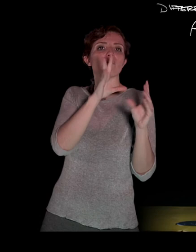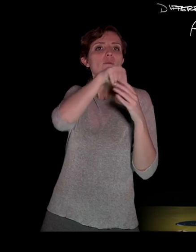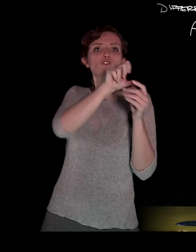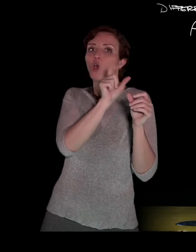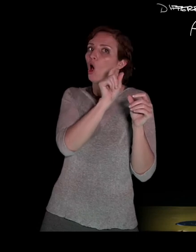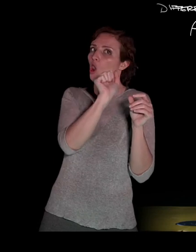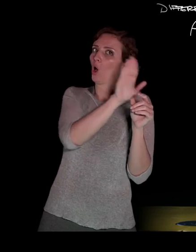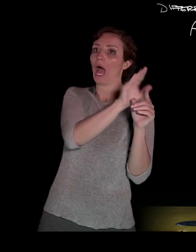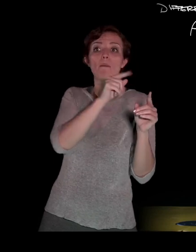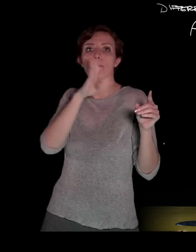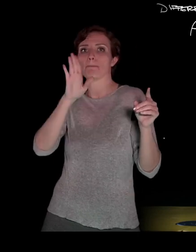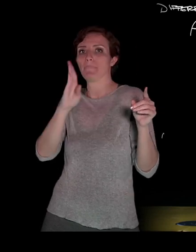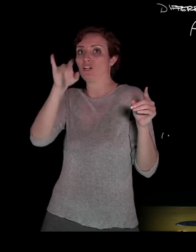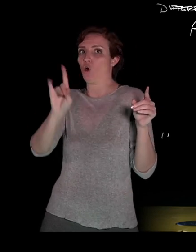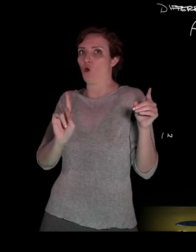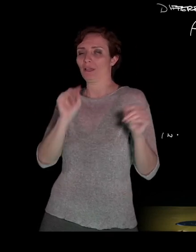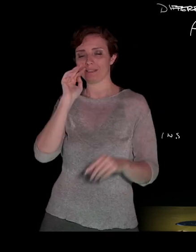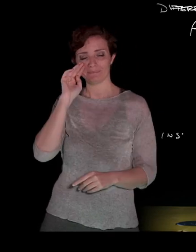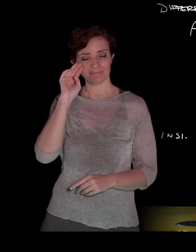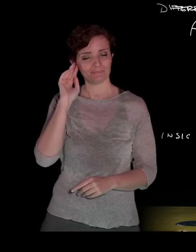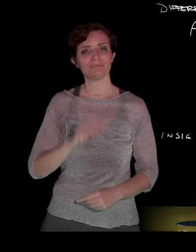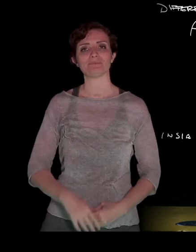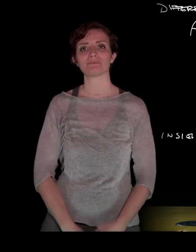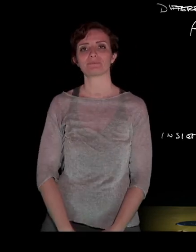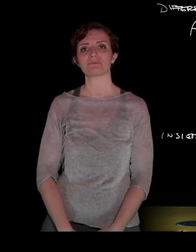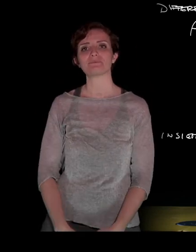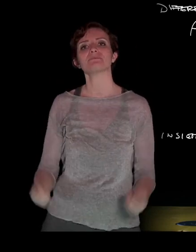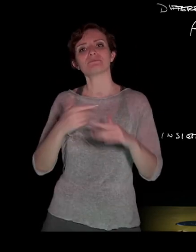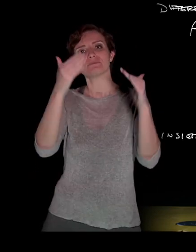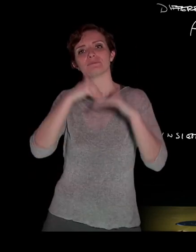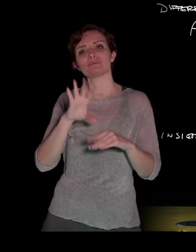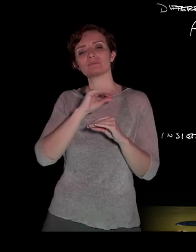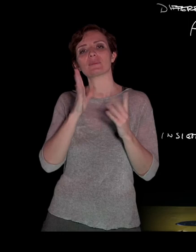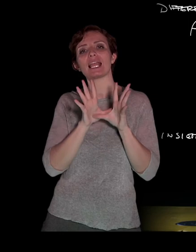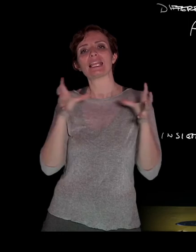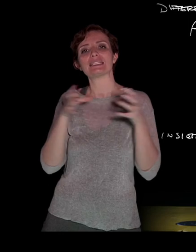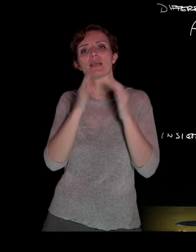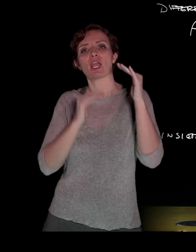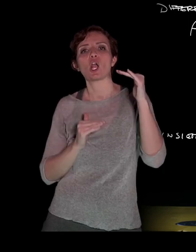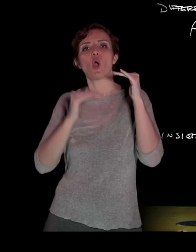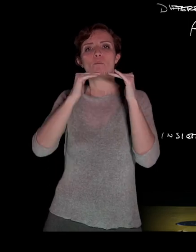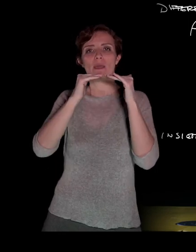Un ultimo insieme che andiamo a definire... ..è l'insieme 'complementare',